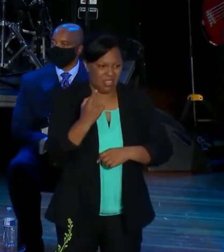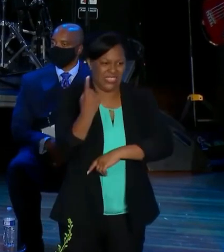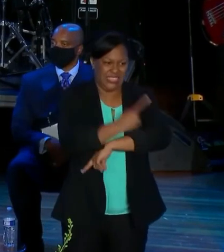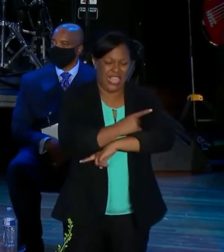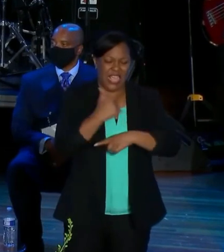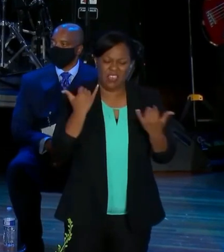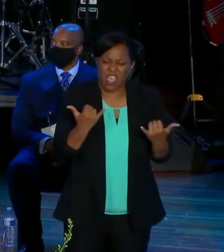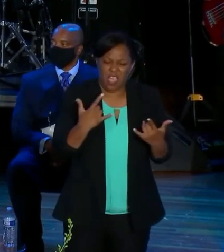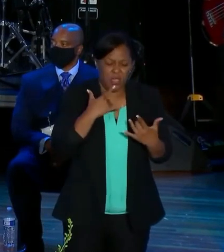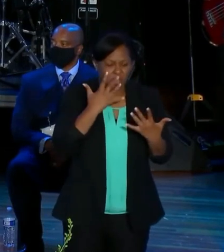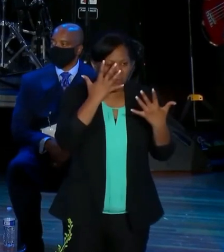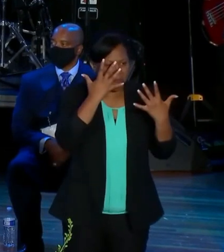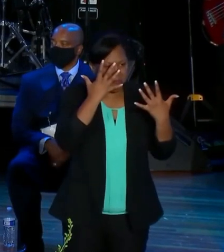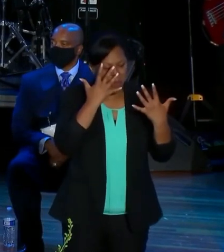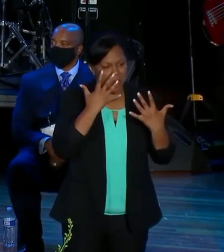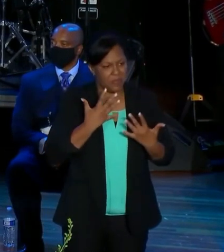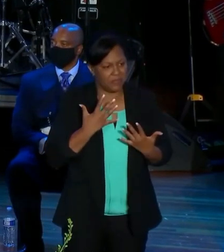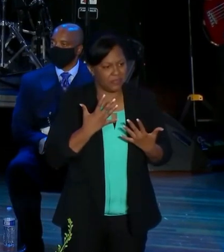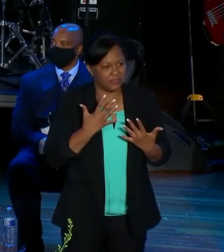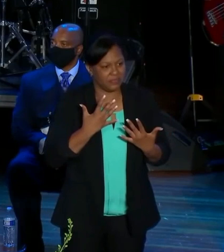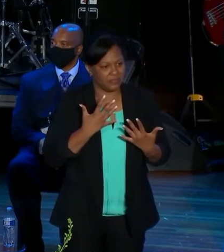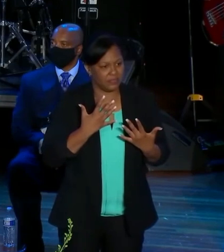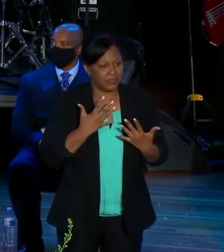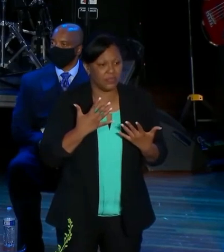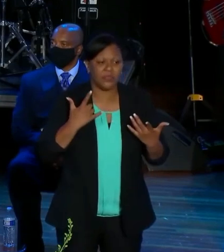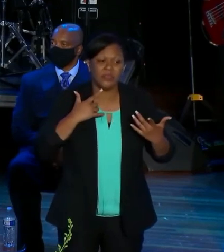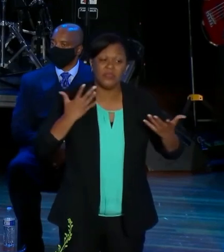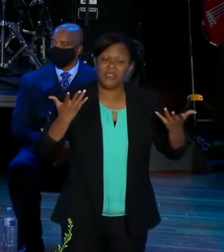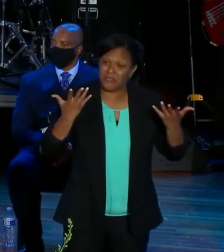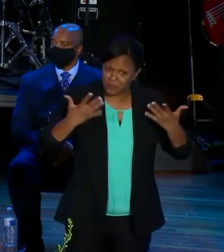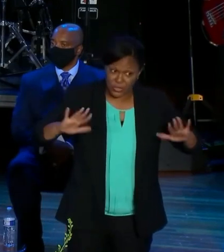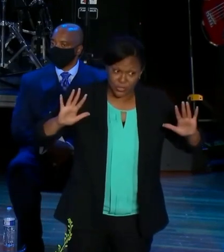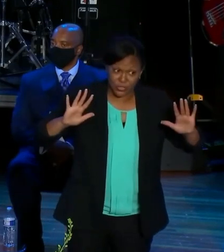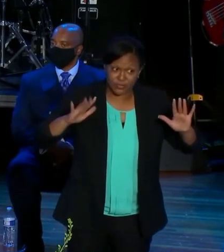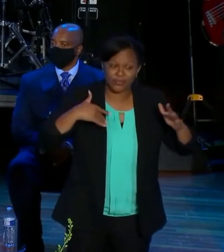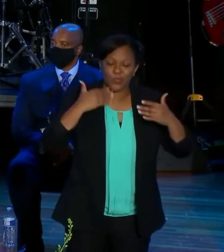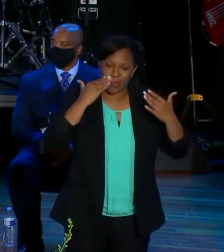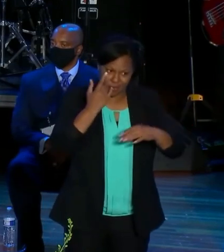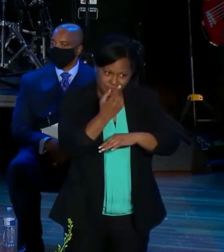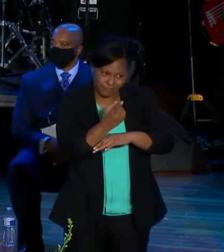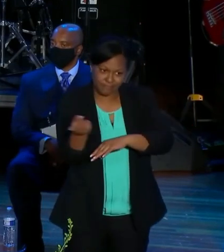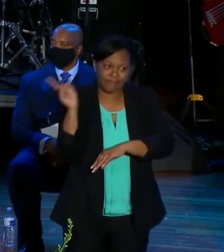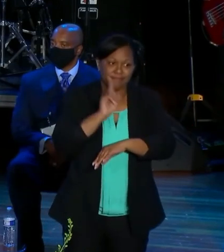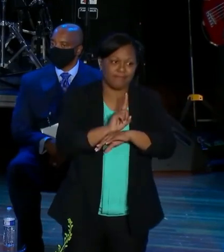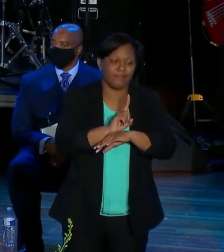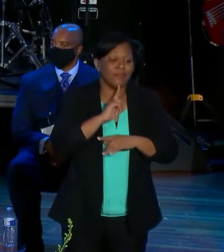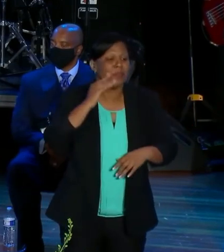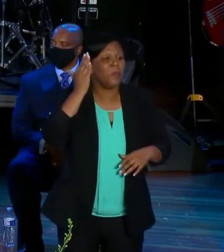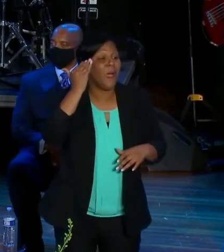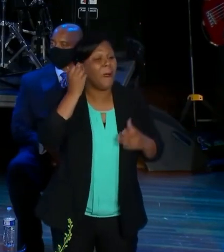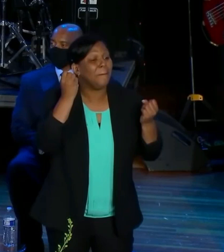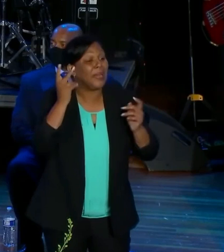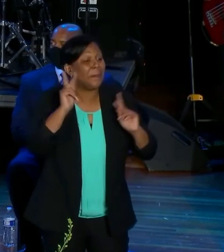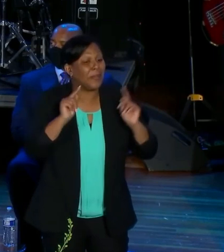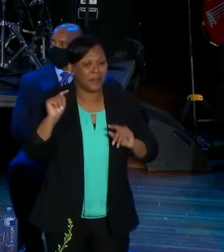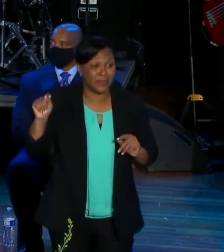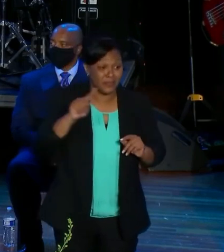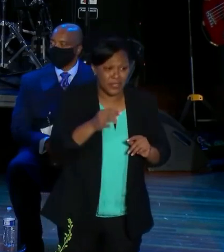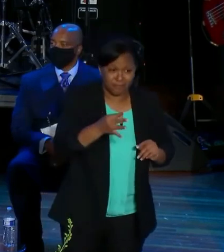För några av våra experter, Shirley N och andra som kan det juridiska, och drog upp riktlinjerna för